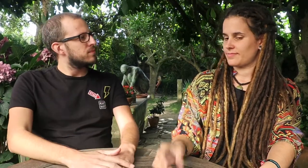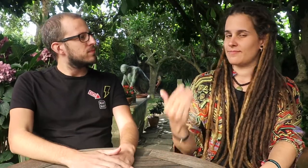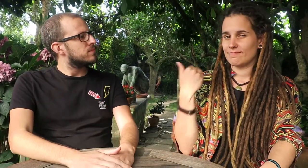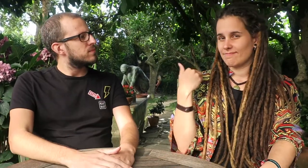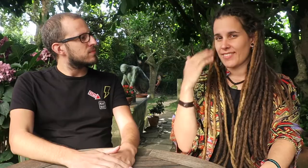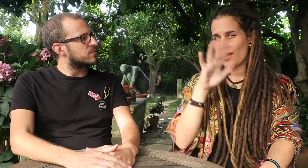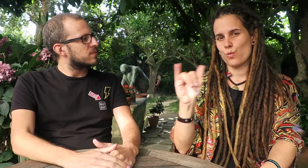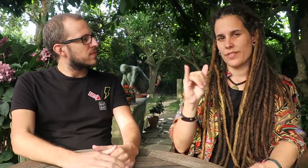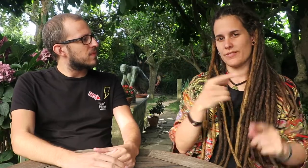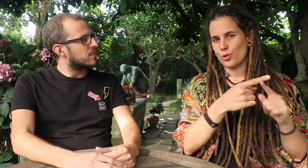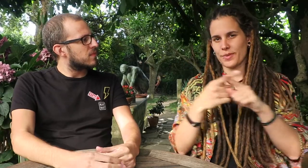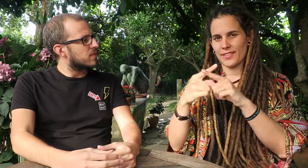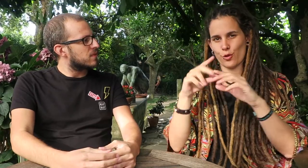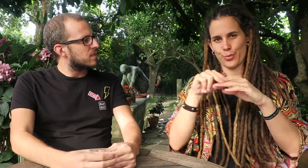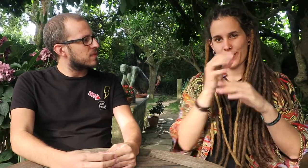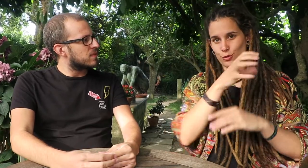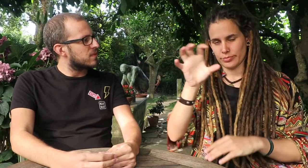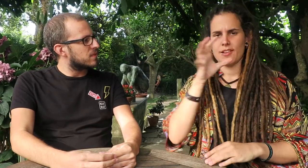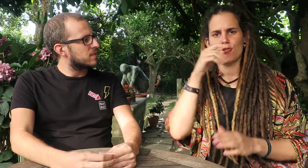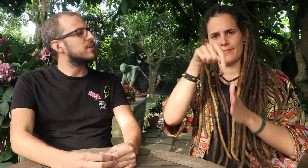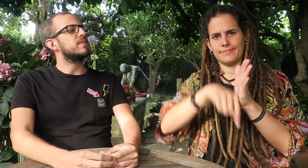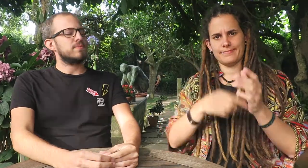Hace poco compartimos un vídeo informativo de la EUDY, que ahora especificaremos más.